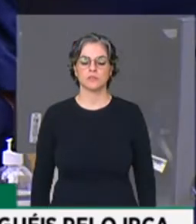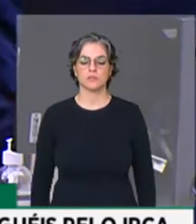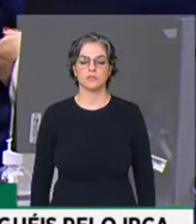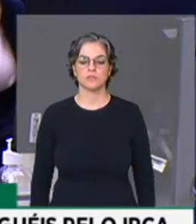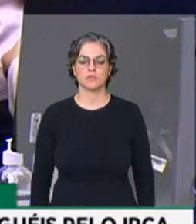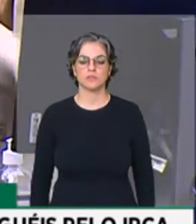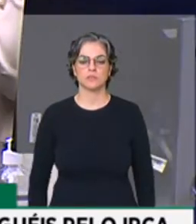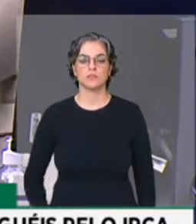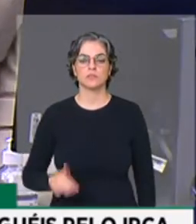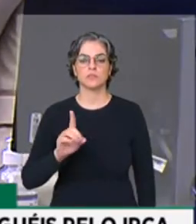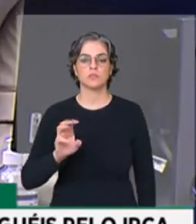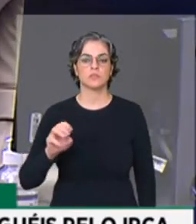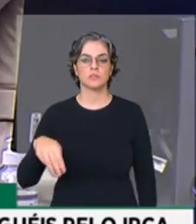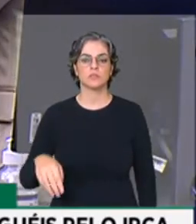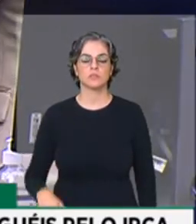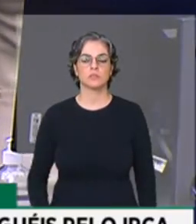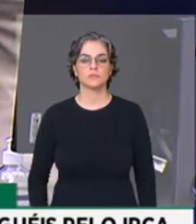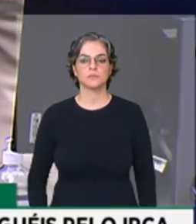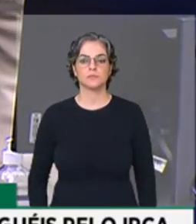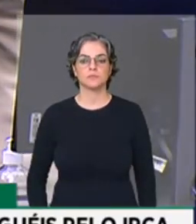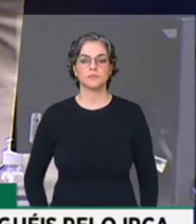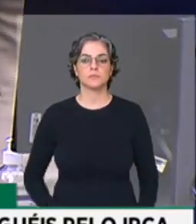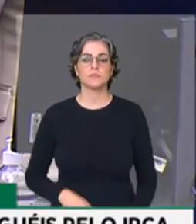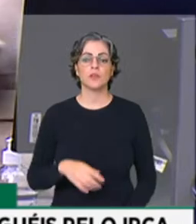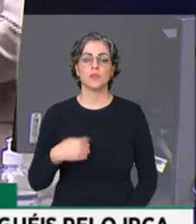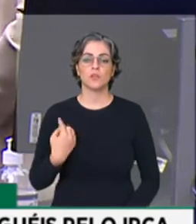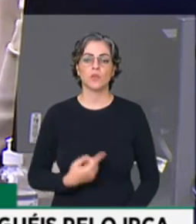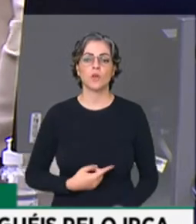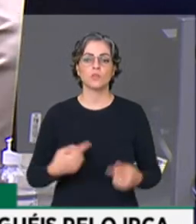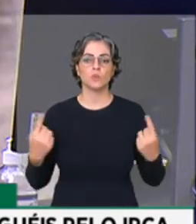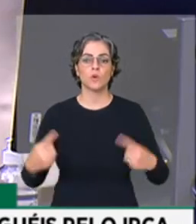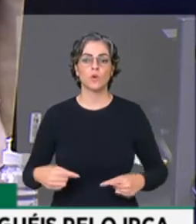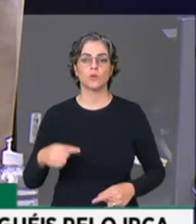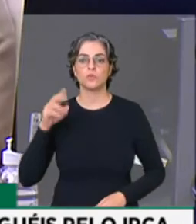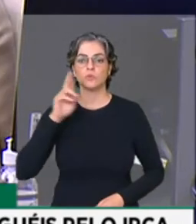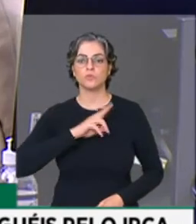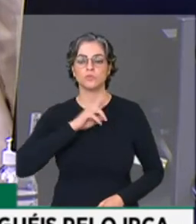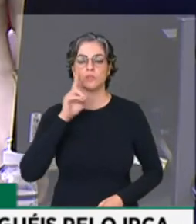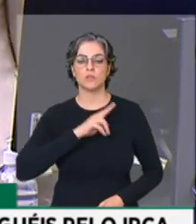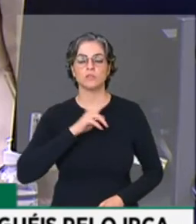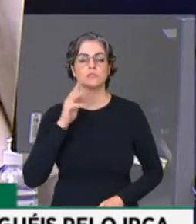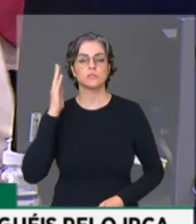[PRESIDENTE]: PRESIDENTE... [DEPUTADO]: PRESIDENTE DEMOCRATAS É CONTRA ESSA URGÊNCIA, SABEMOS QUE A MATÉRIA É MERITÓ RIA... PORÉM, ENTENDEMOS QUE ELA PRECISA SER MAIS... MAIS